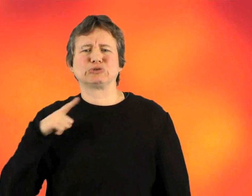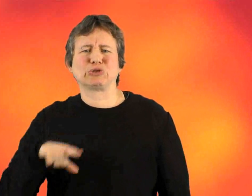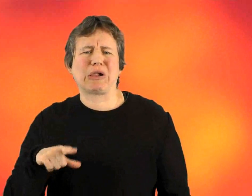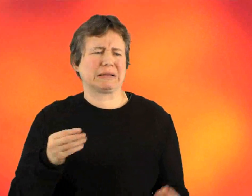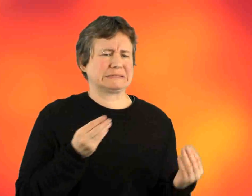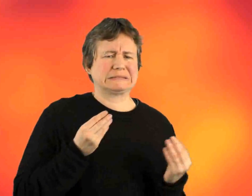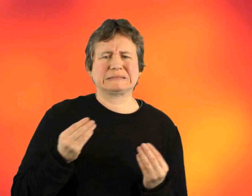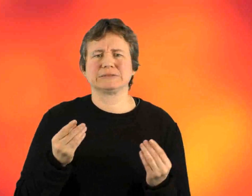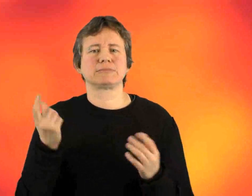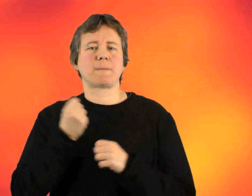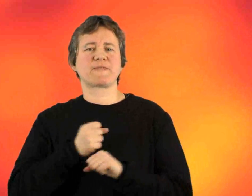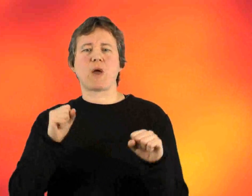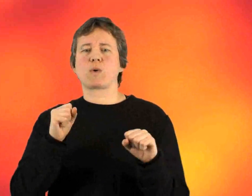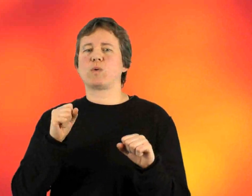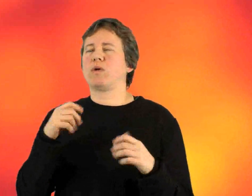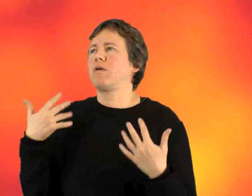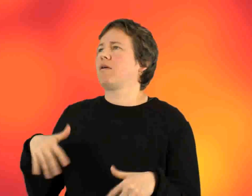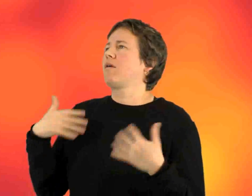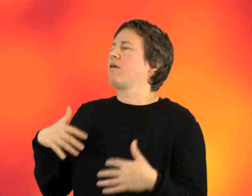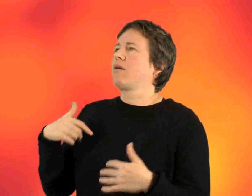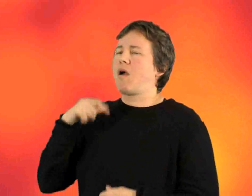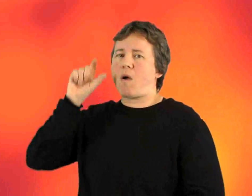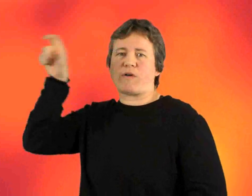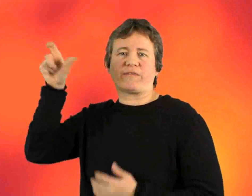Von Schuld befreit